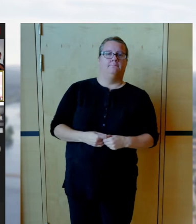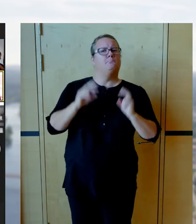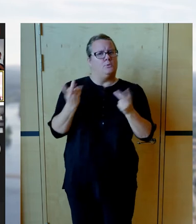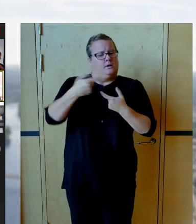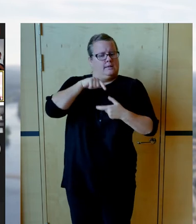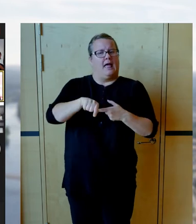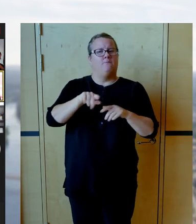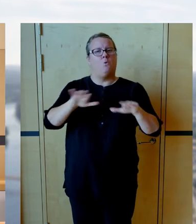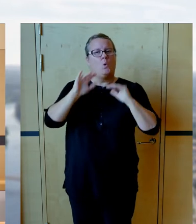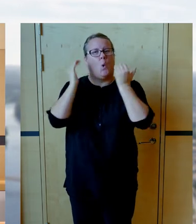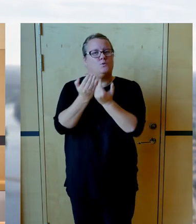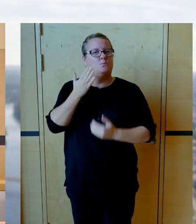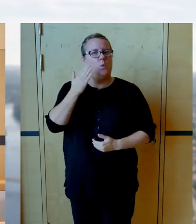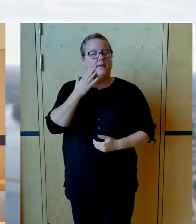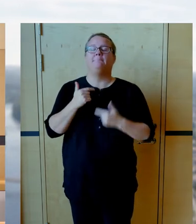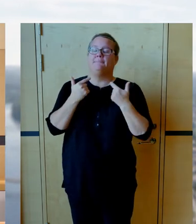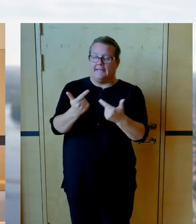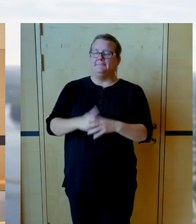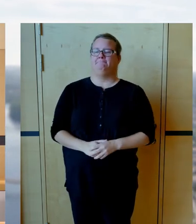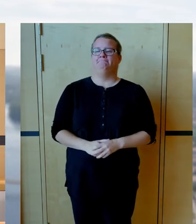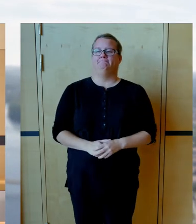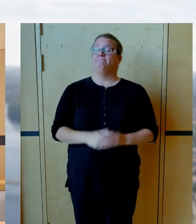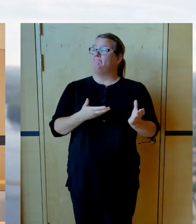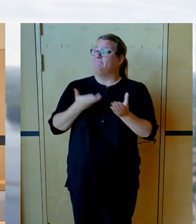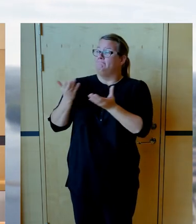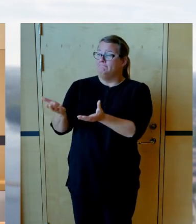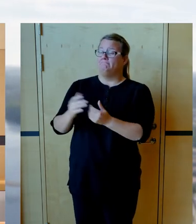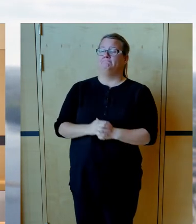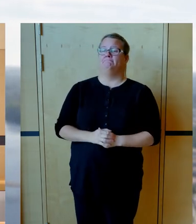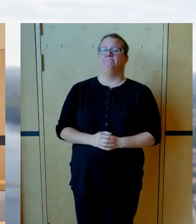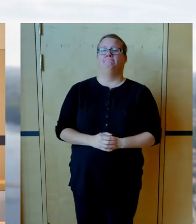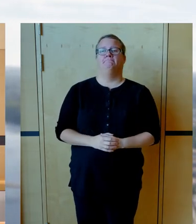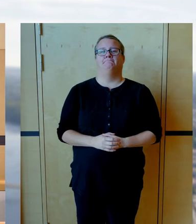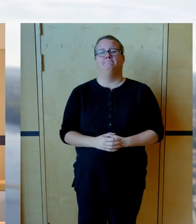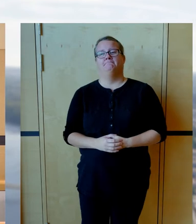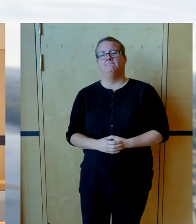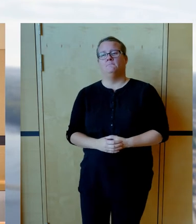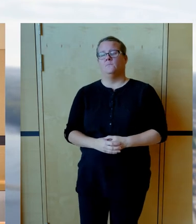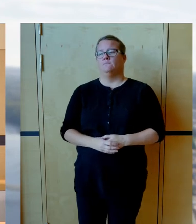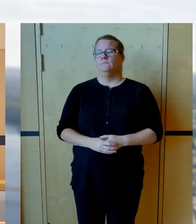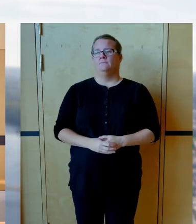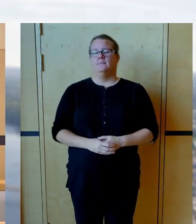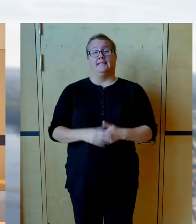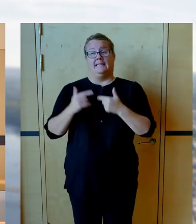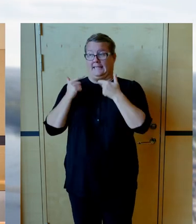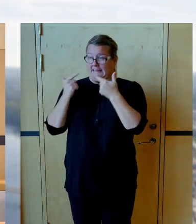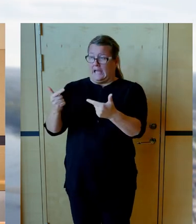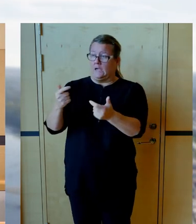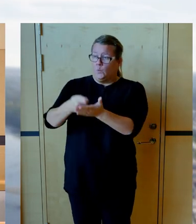Tack ska du ha vi Håkan Andersson centerpartiet rusiska det motigt Varsågod Fortfarande De pratar om